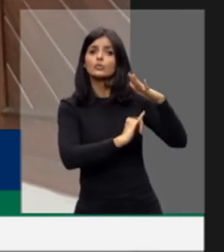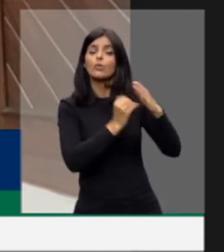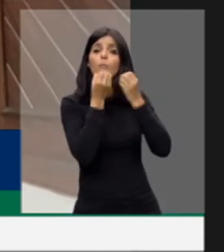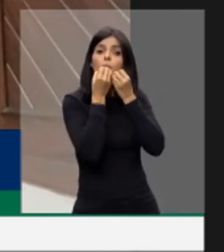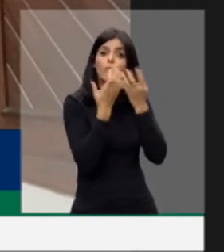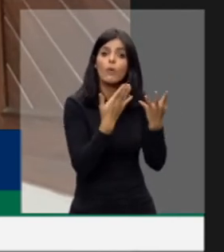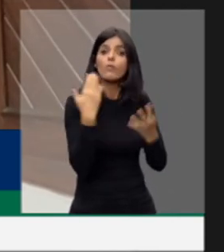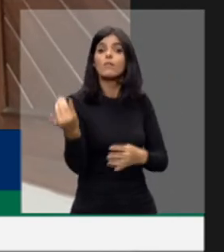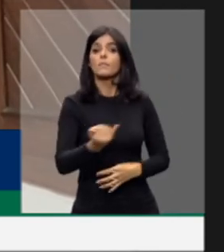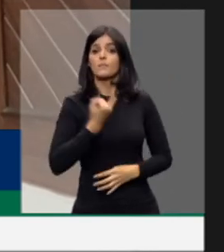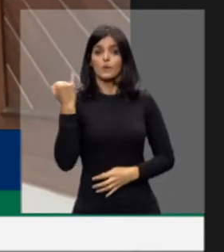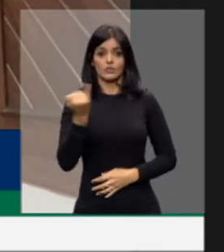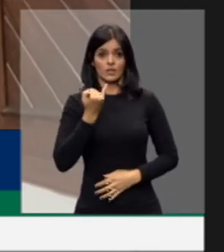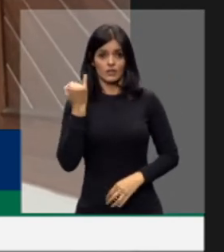ABSOLUTAMENTE NADA CONTRA ESSAS INSTITUIÇÕES. SÃO